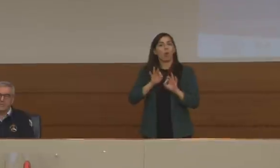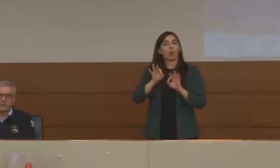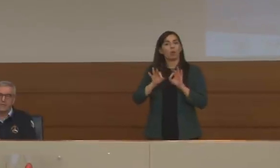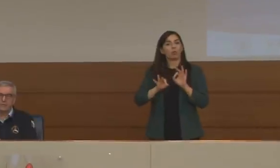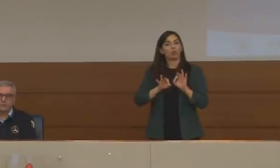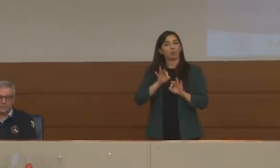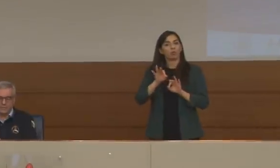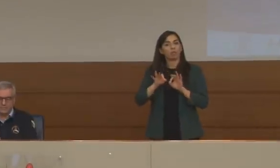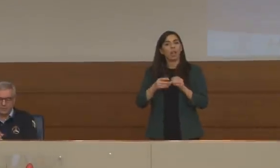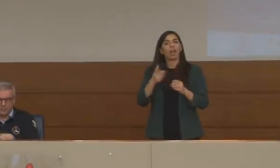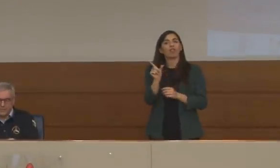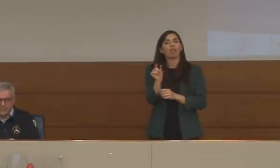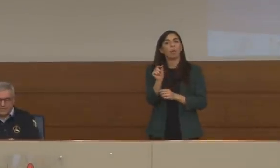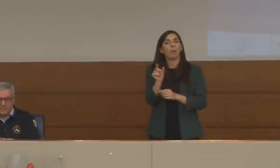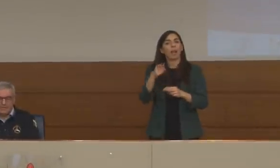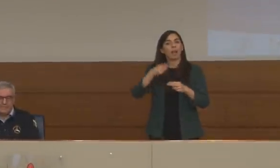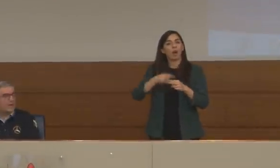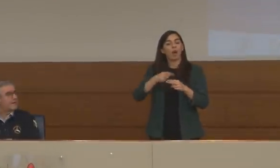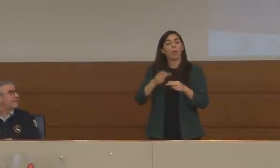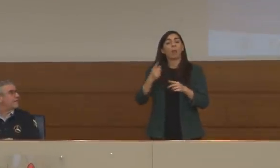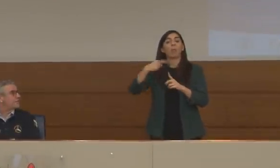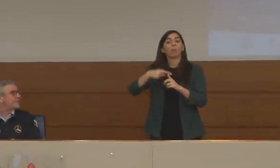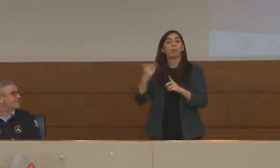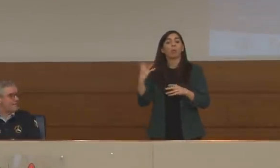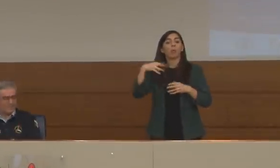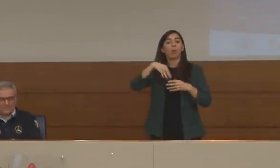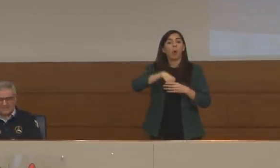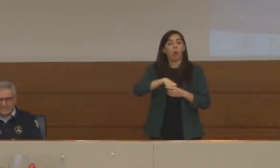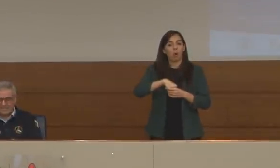Tecnico Scientifico. Ringrazio anche la nostra interprete,